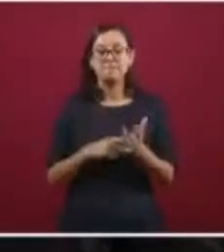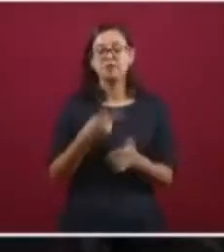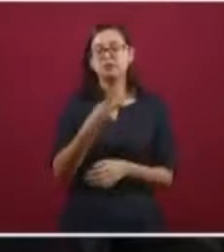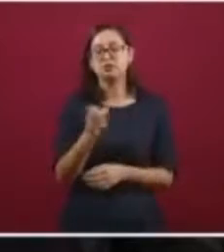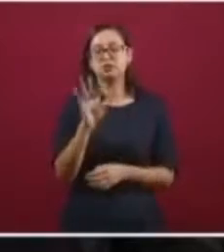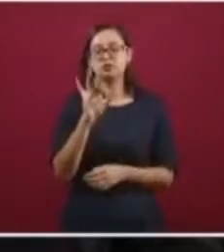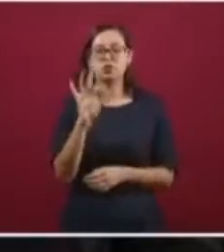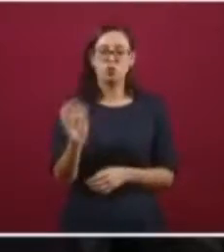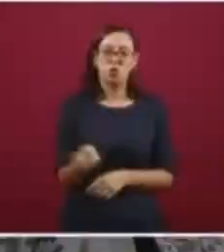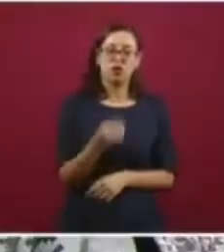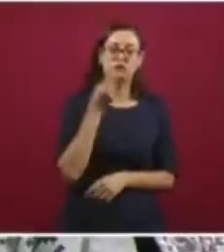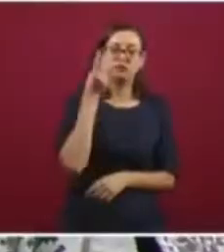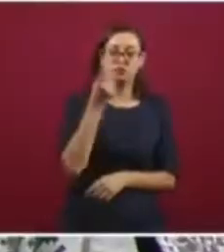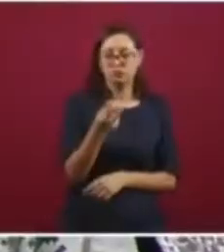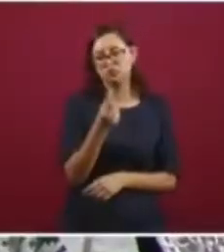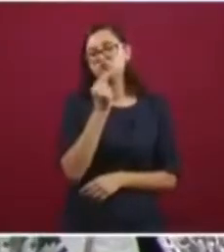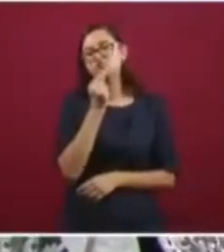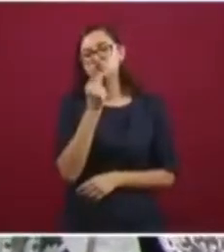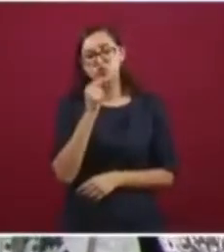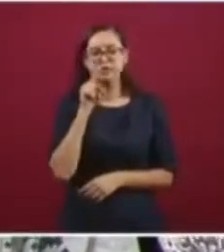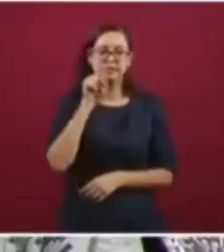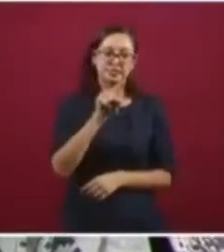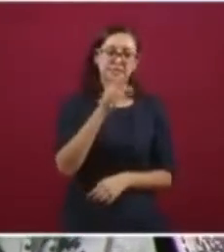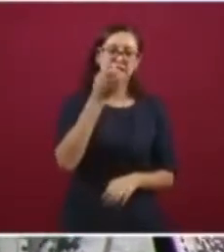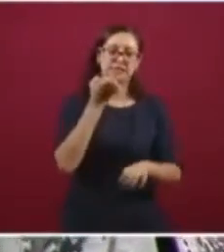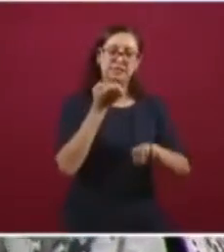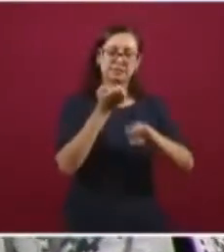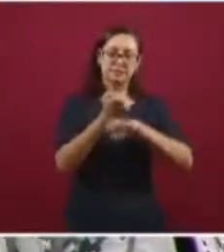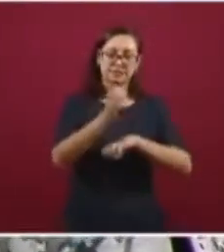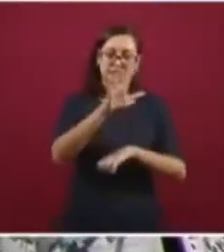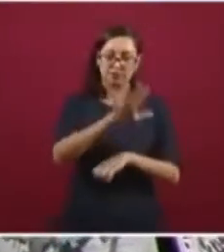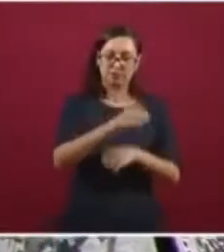de la Federación en este estado.